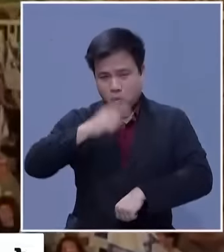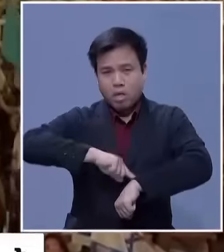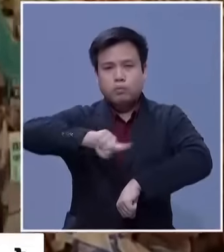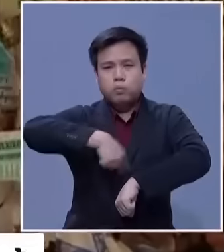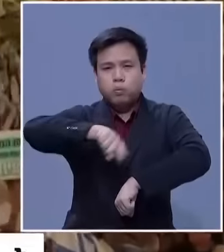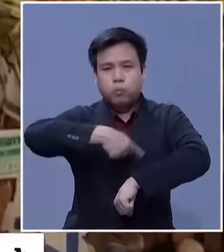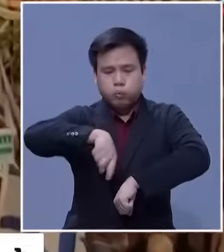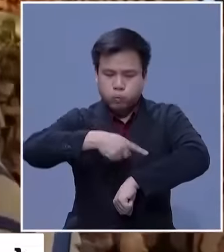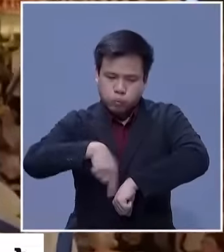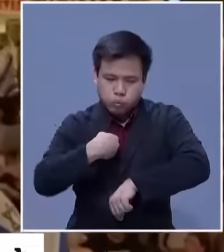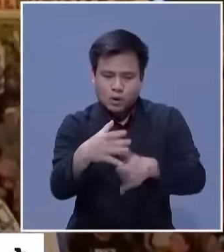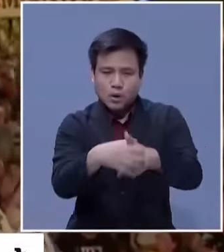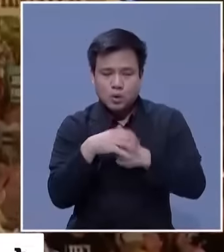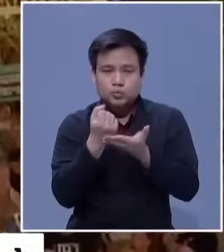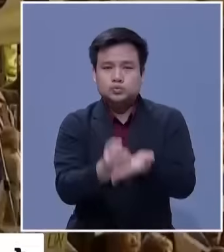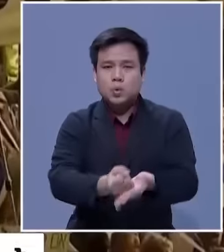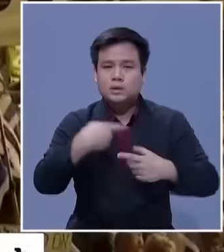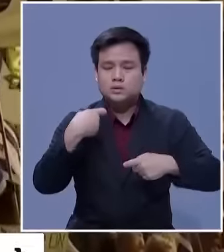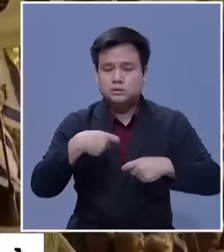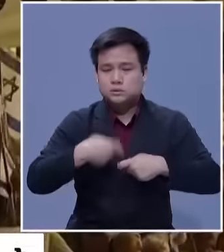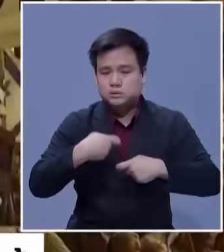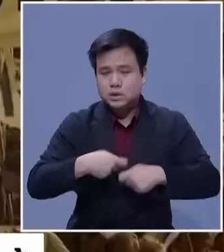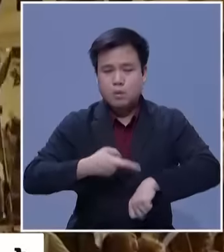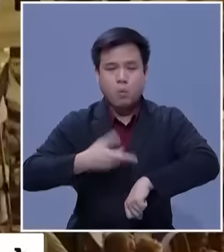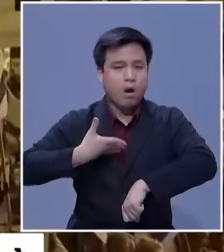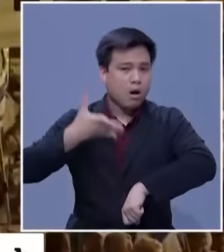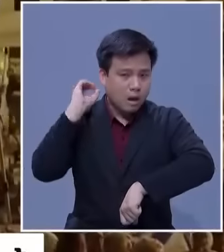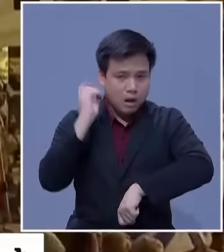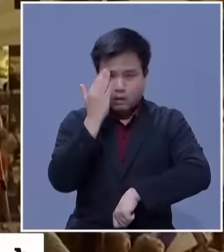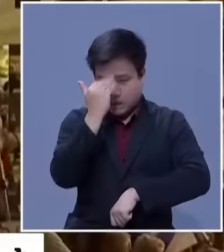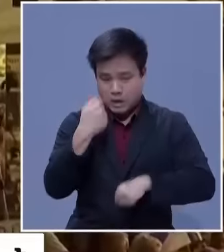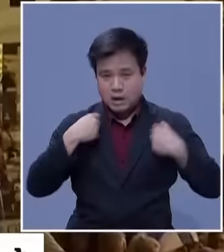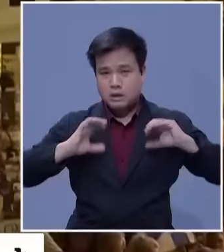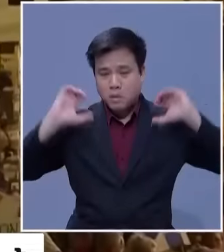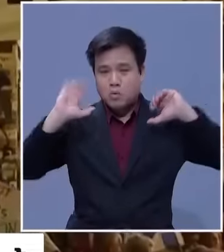อิสราเอลตกเป็นที่วิพากษ์วิจารณ์อย่าง หนักแล้วก็ฉุดคะแนนนิยมของนายกรัฐมนตรี